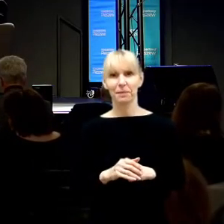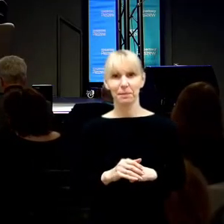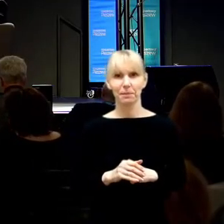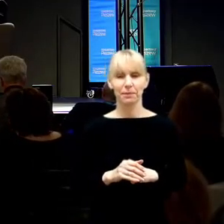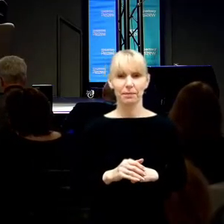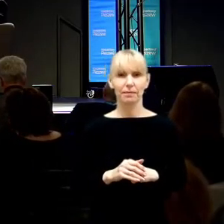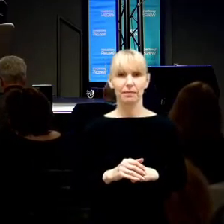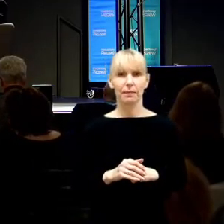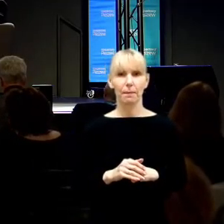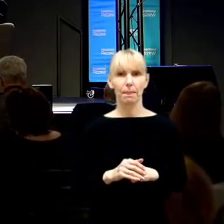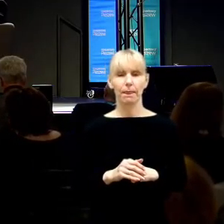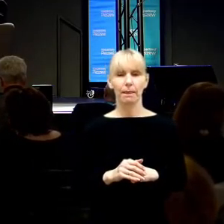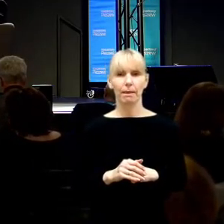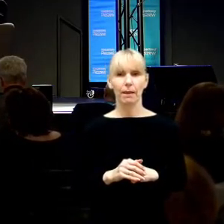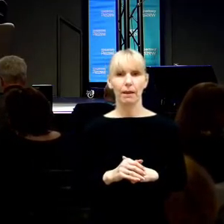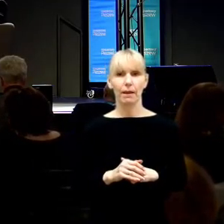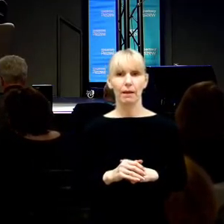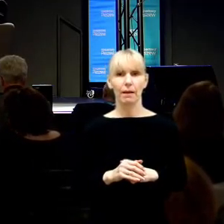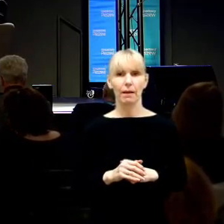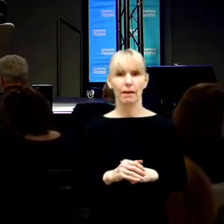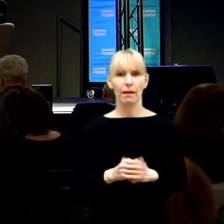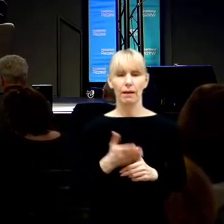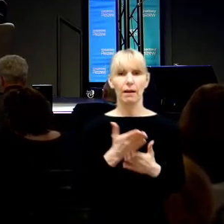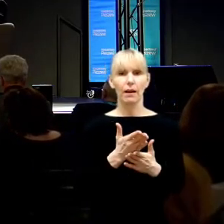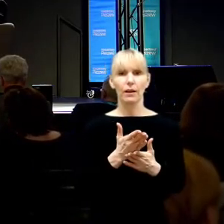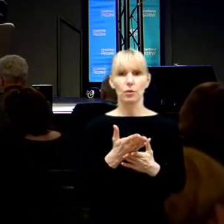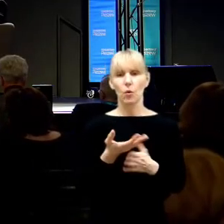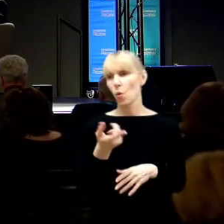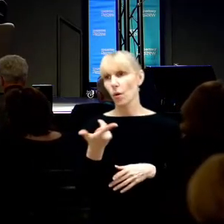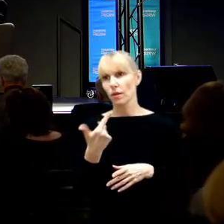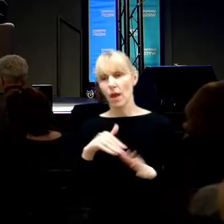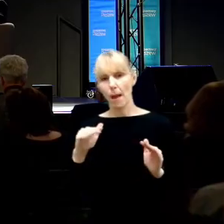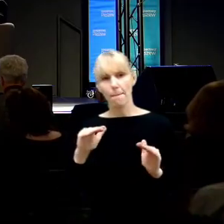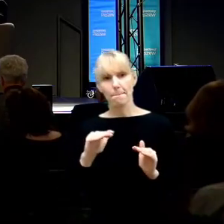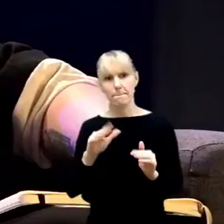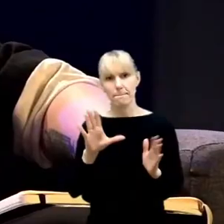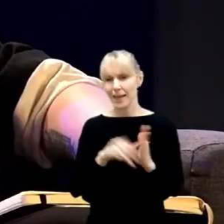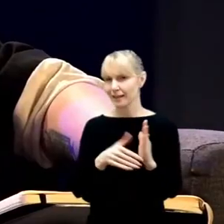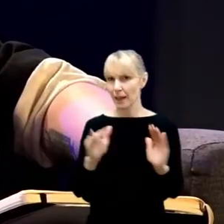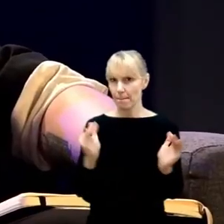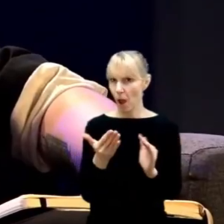nie najlepszy PR, a tutaj jest kwestia zmiany tego PR-u.